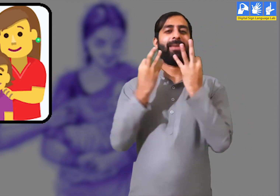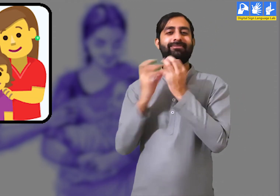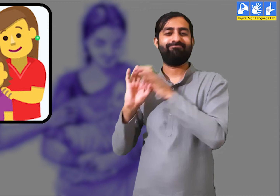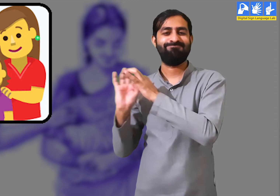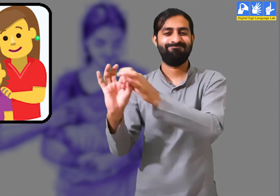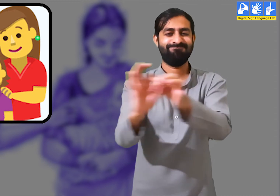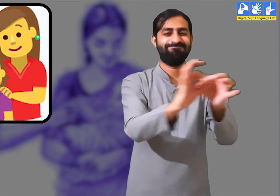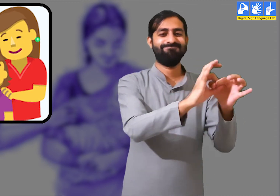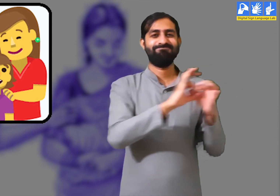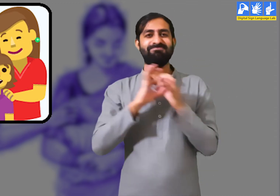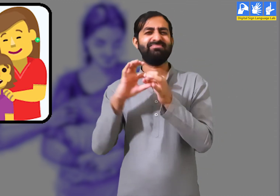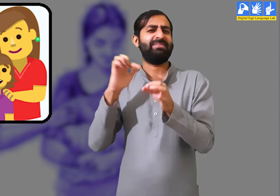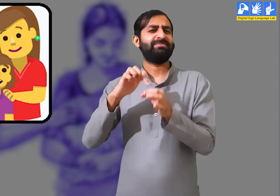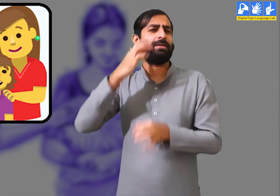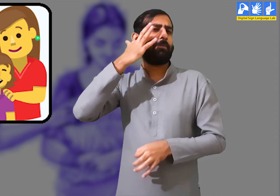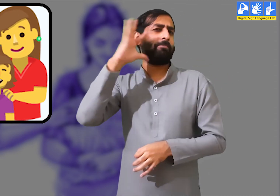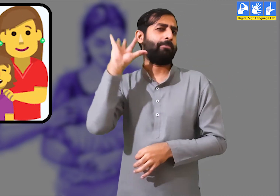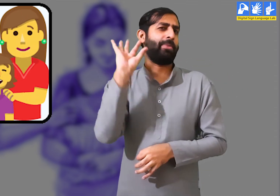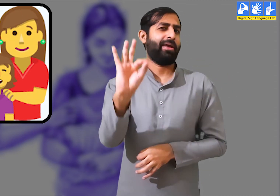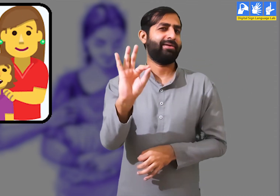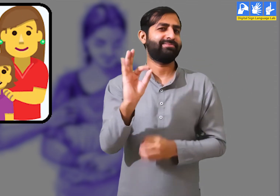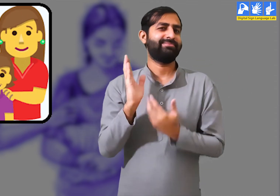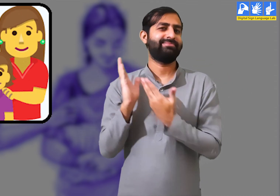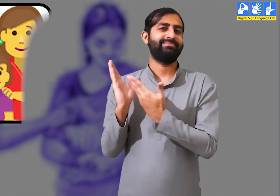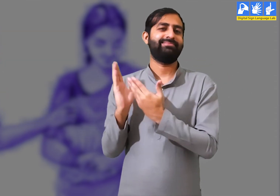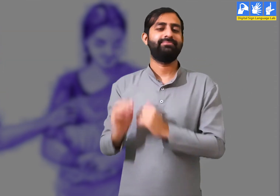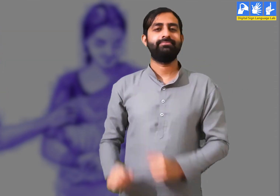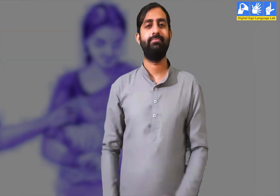और सभी को परिवार में एक दूसरे से जुड़े रहना चाहिए जो मत्वपूर्ण होता हैं।